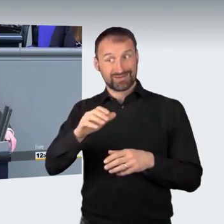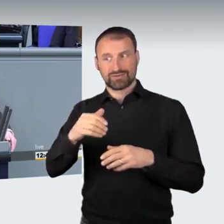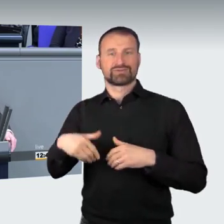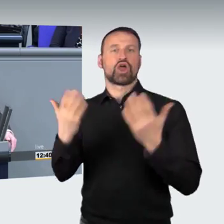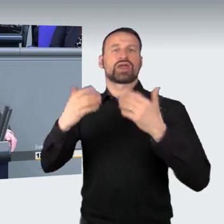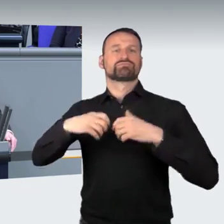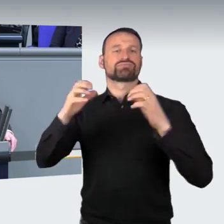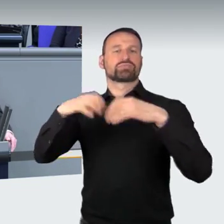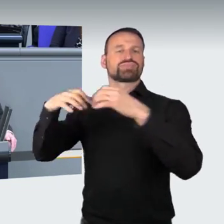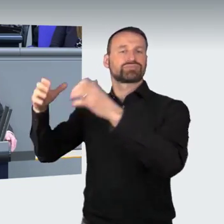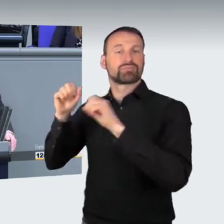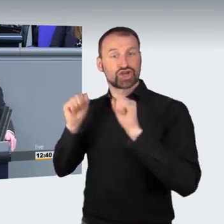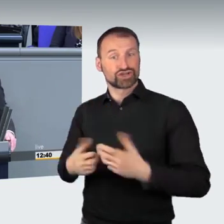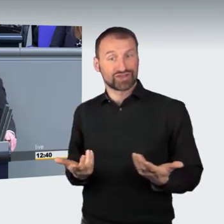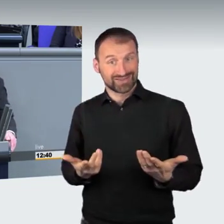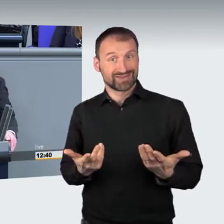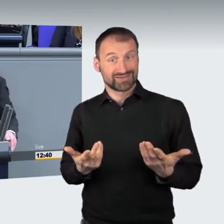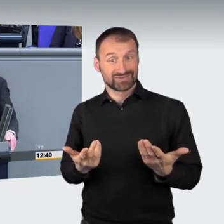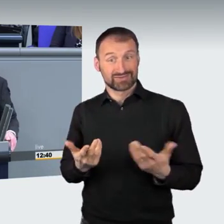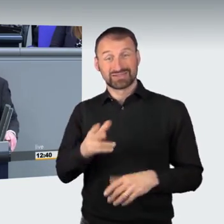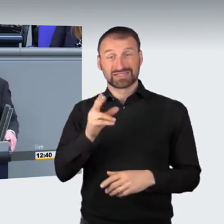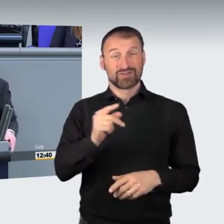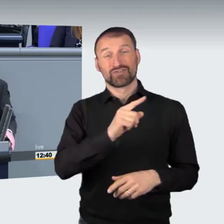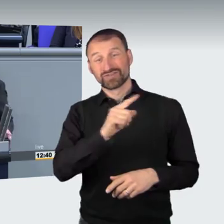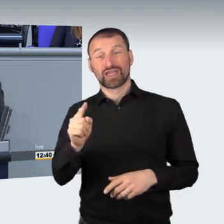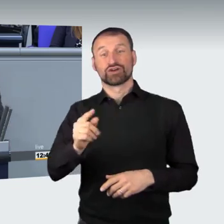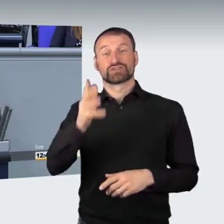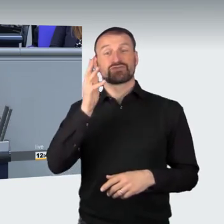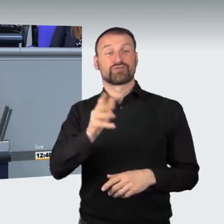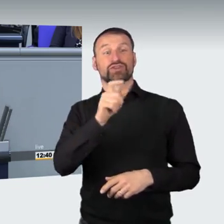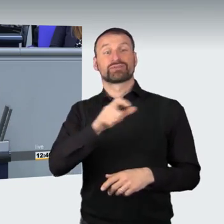Das zeigt einmal mehr Ihre Doppelmoral: hier im Parlament